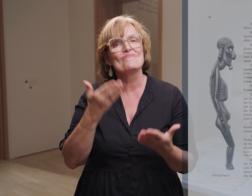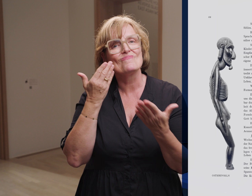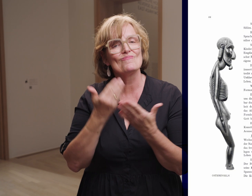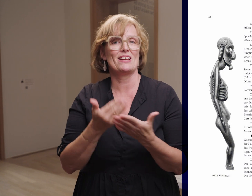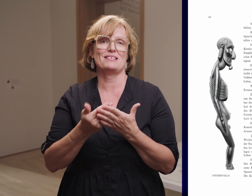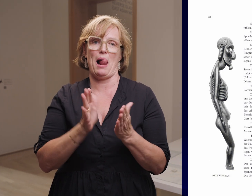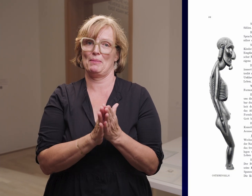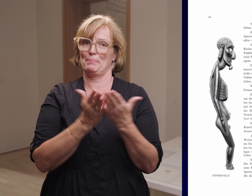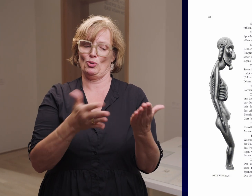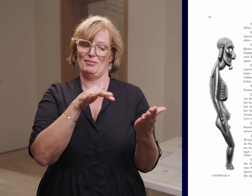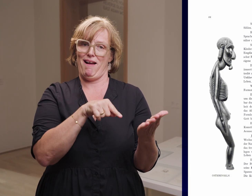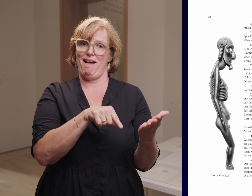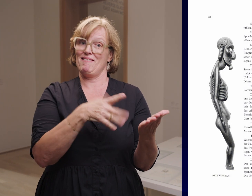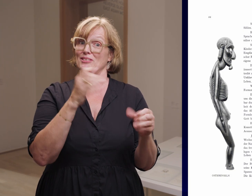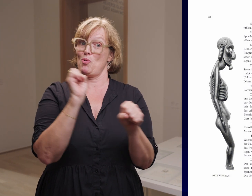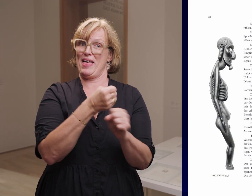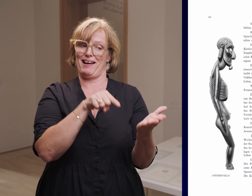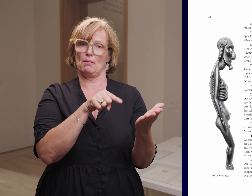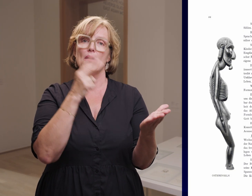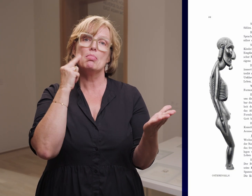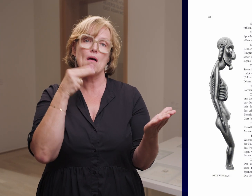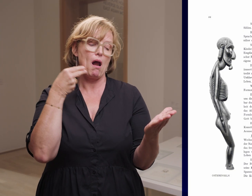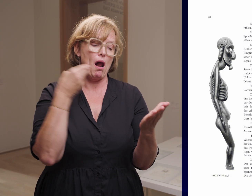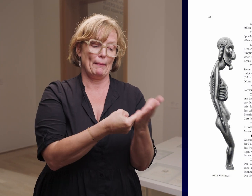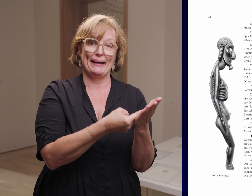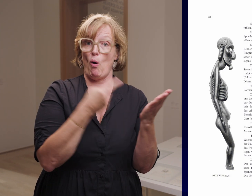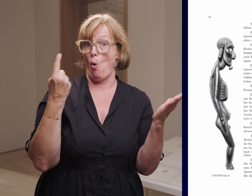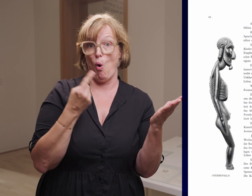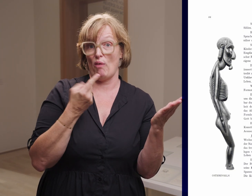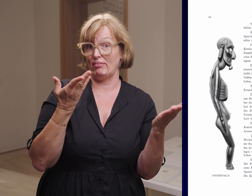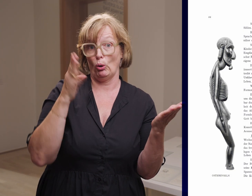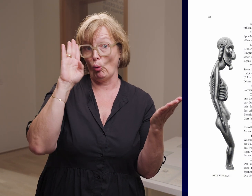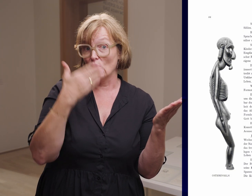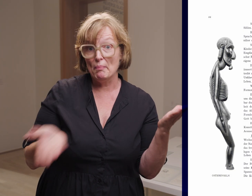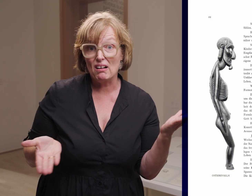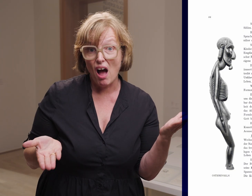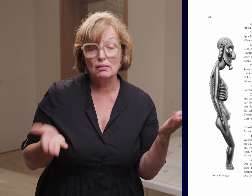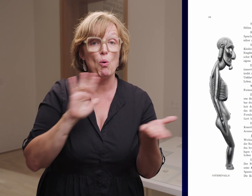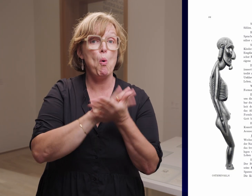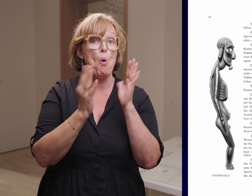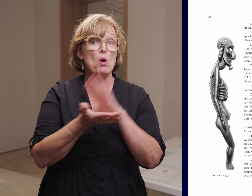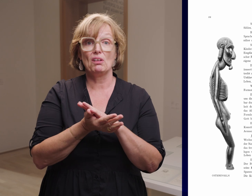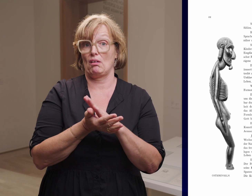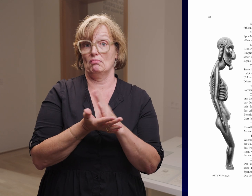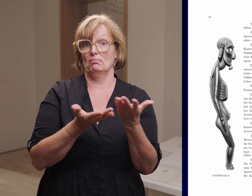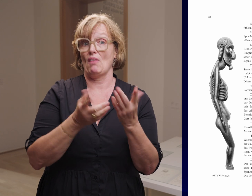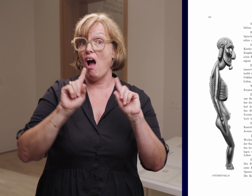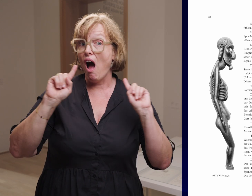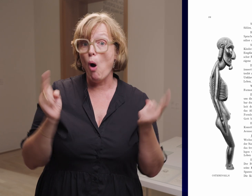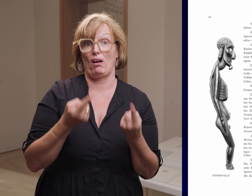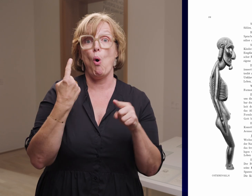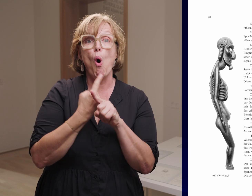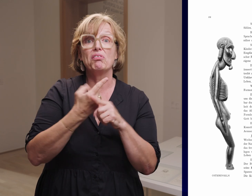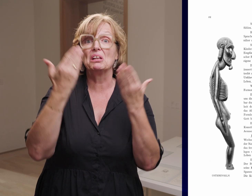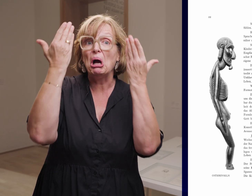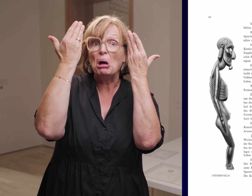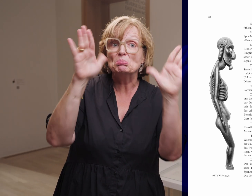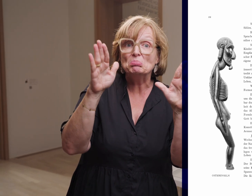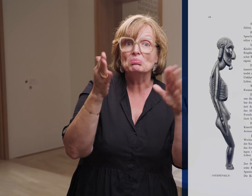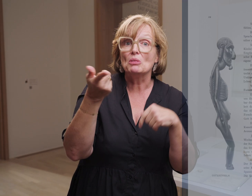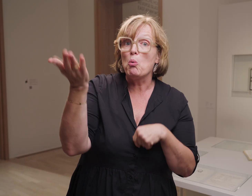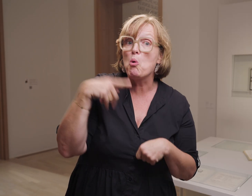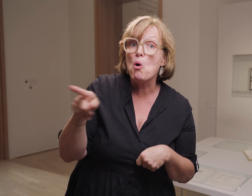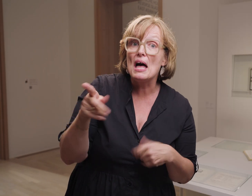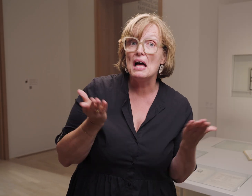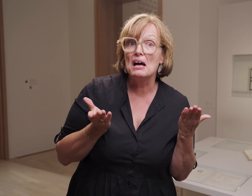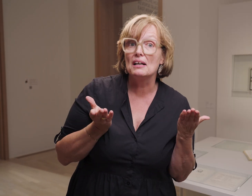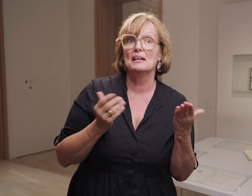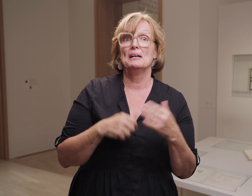Im Buch nannten sie deshalb die Namen der Produzent*innen und oft auch die Herkunftsländer nicht.